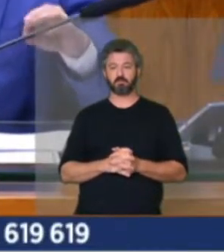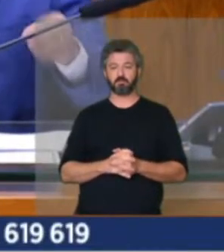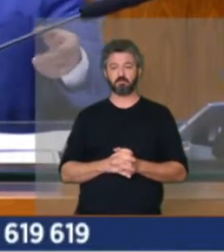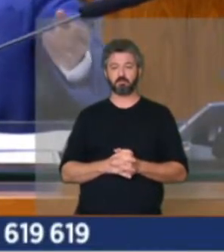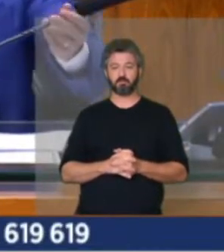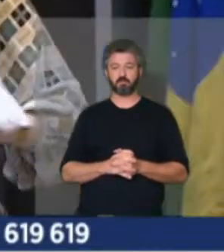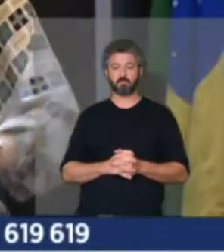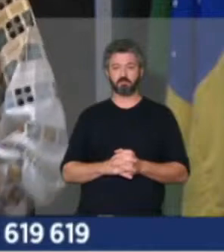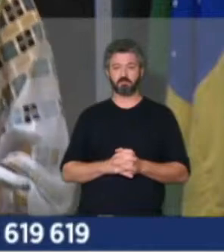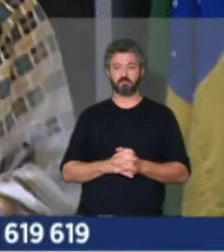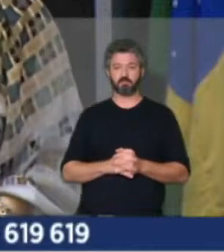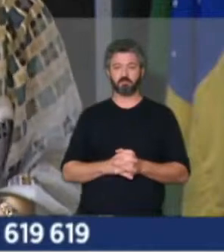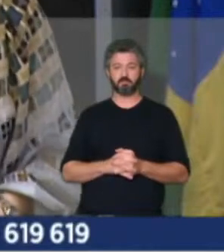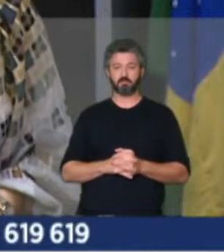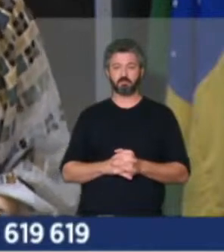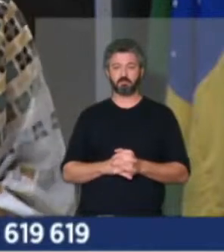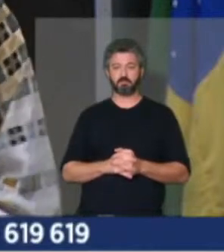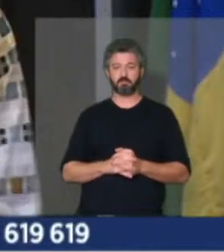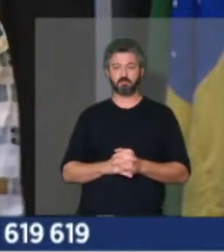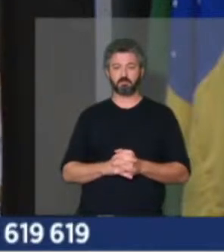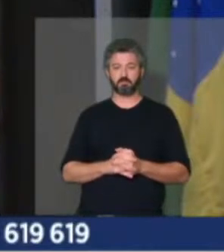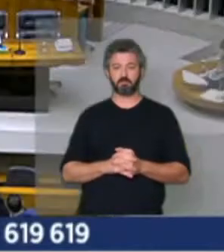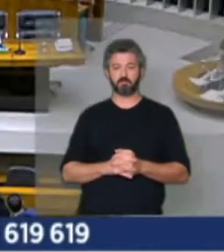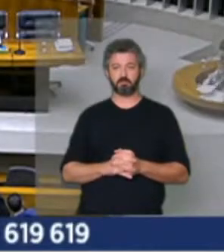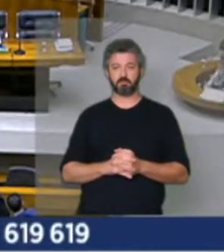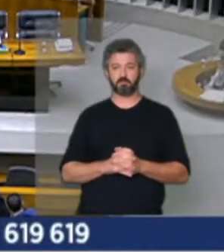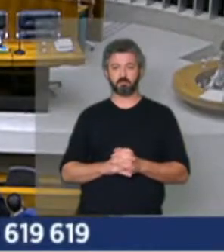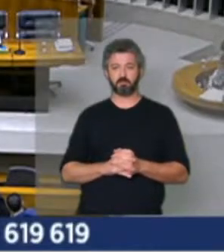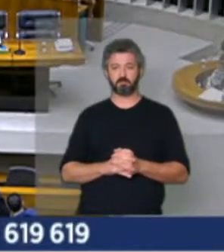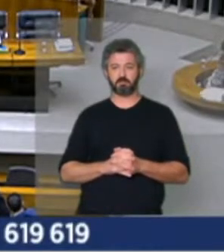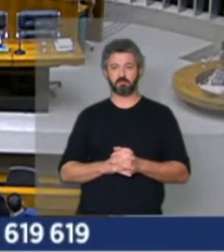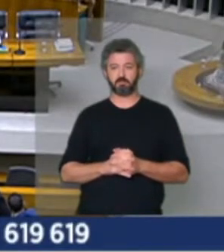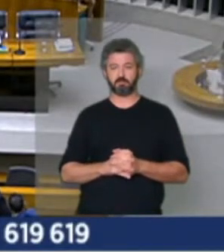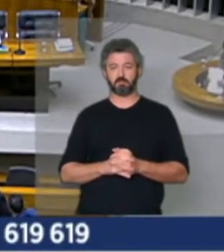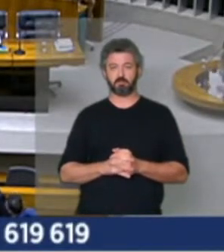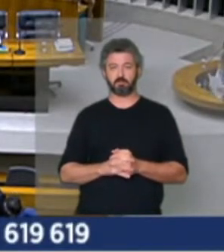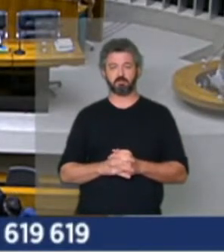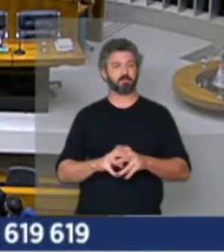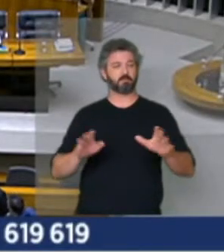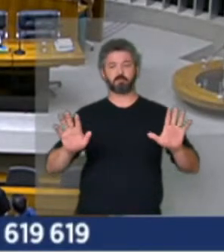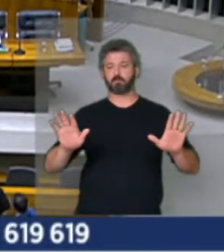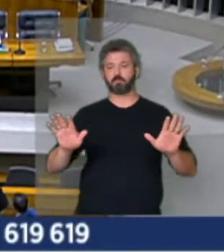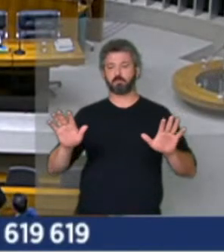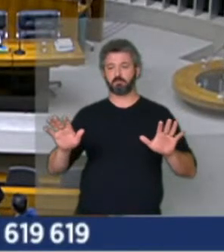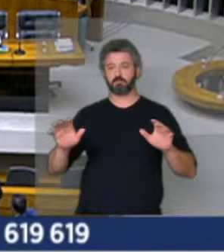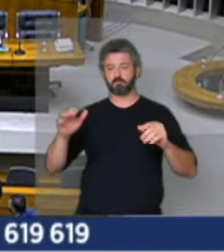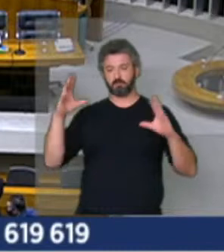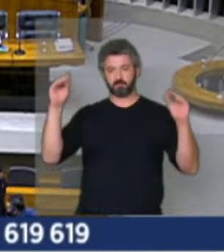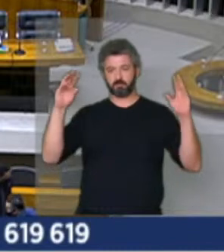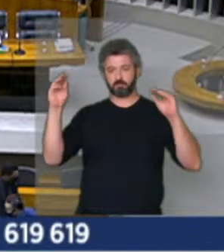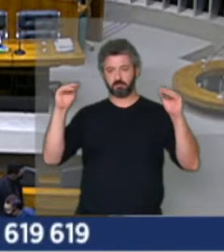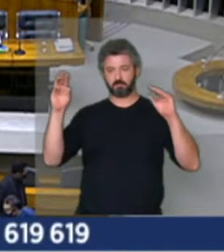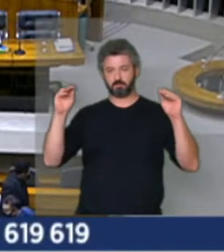MINISTRO. -- [DEPUTADO]: AO RICO TUDO É PERMITIDO. -- [PRESIDENTE]: PESSOAL VAMOS RESPEITAR AS FALAS. A